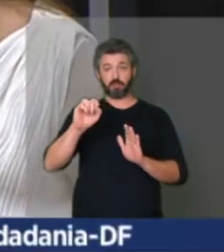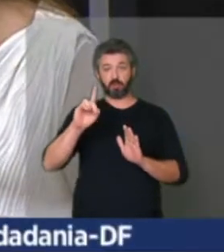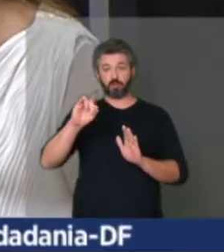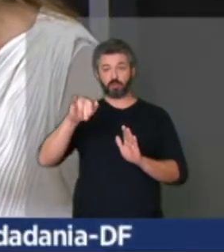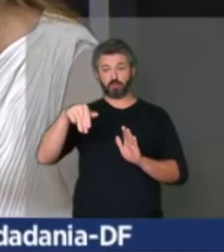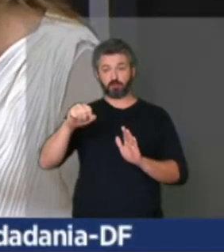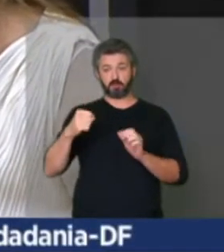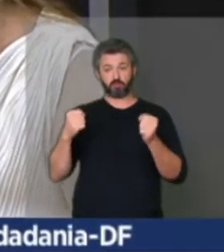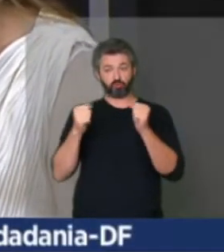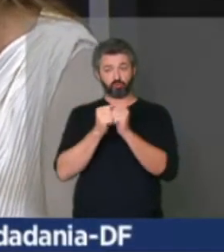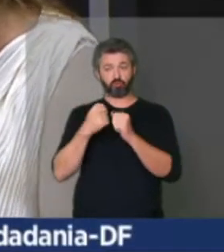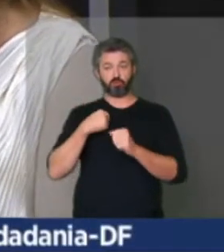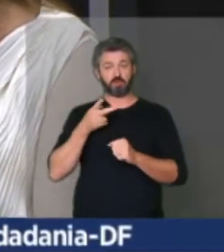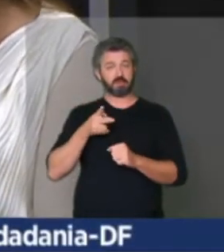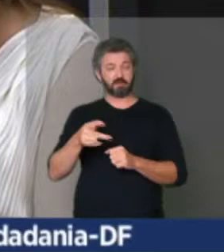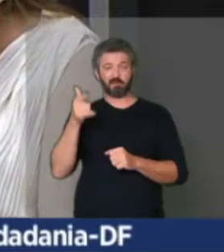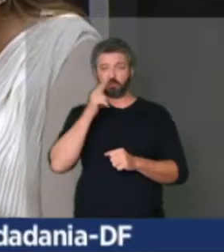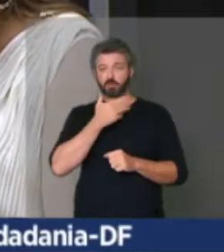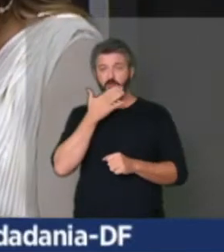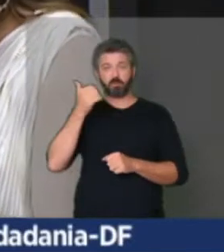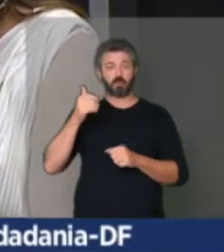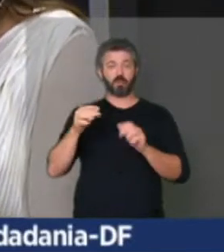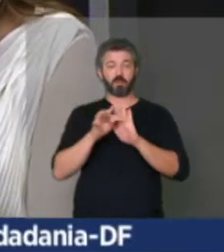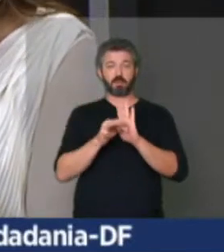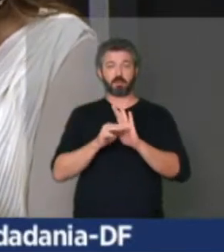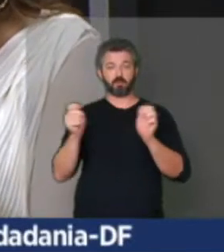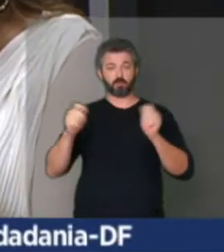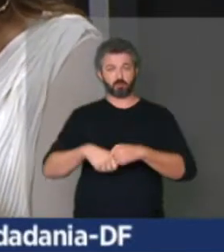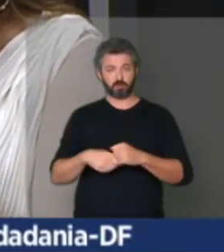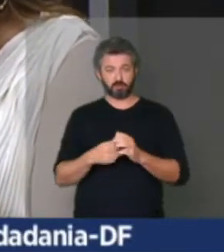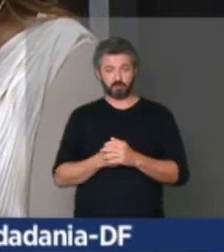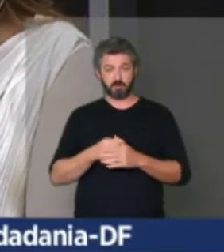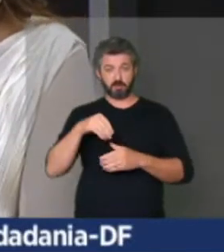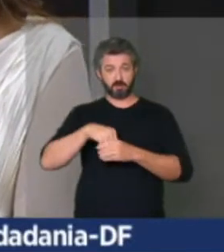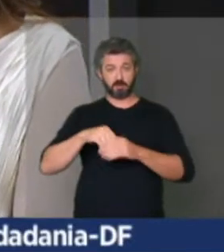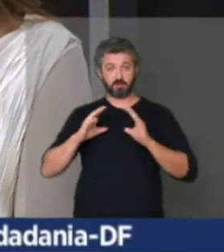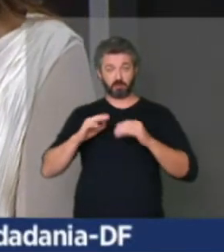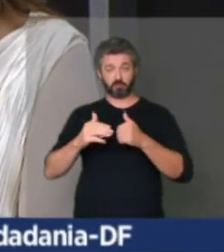COMISSÃO DE SEGURIDADE SOCIAL E FAMÍLIA, SOMOS PELA APROVAÇÃO DO PROJETO DA LEI